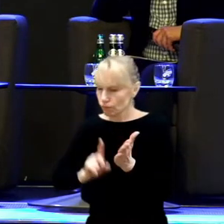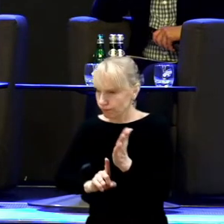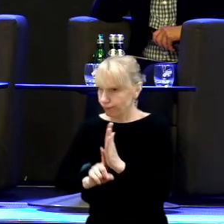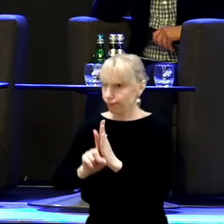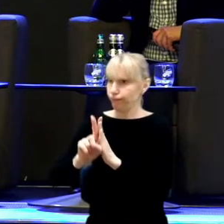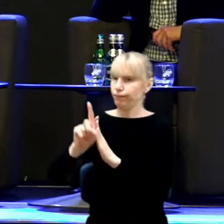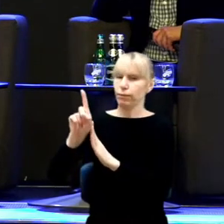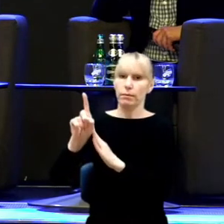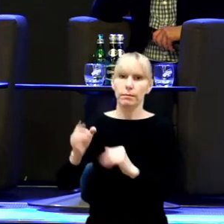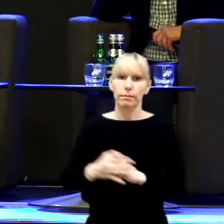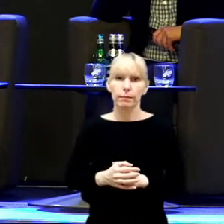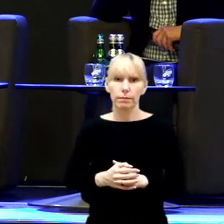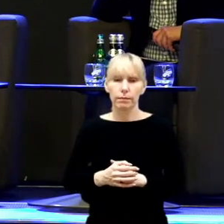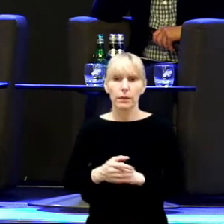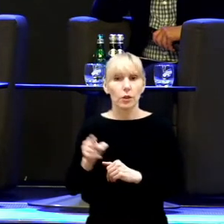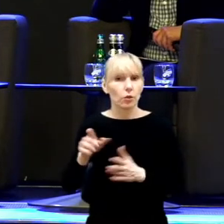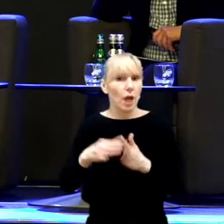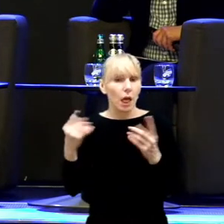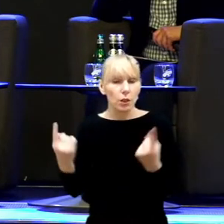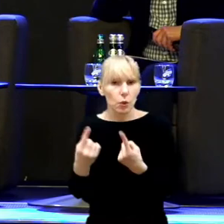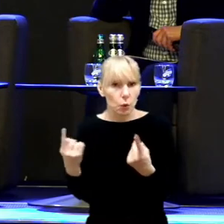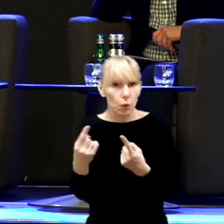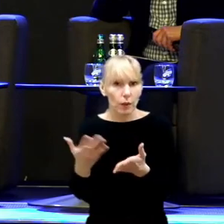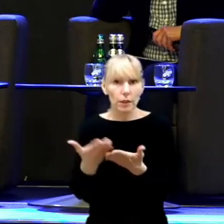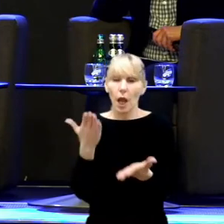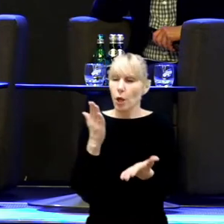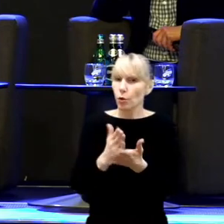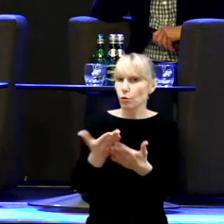to ta sytuacja też już by po części nam załatwiała